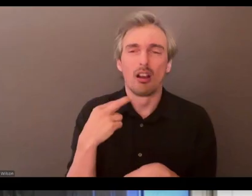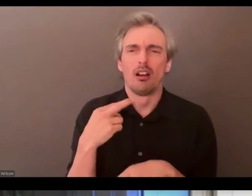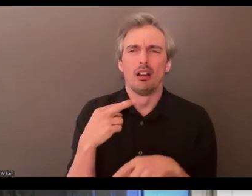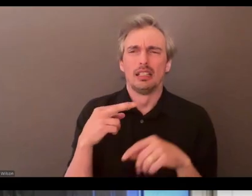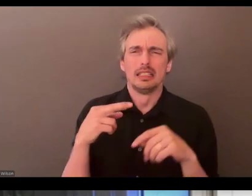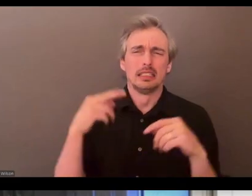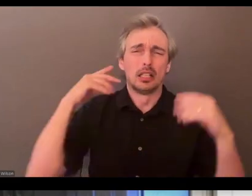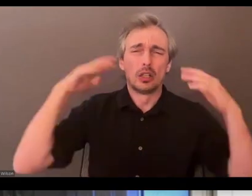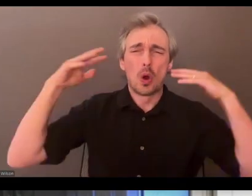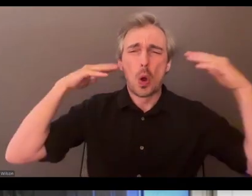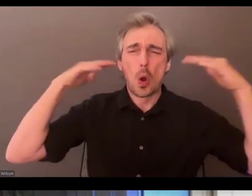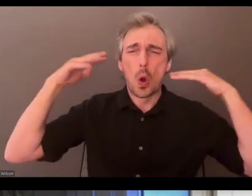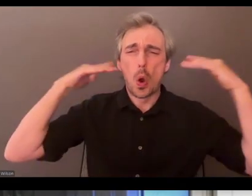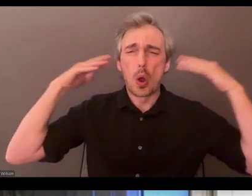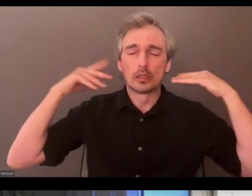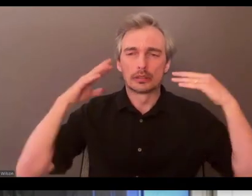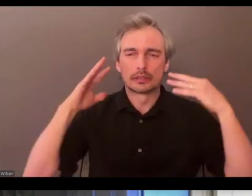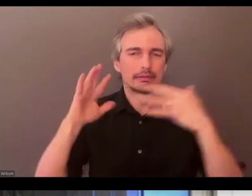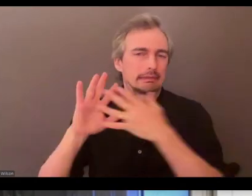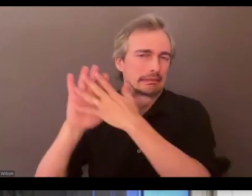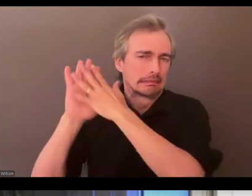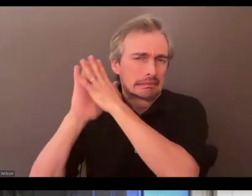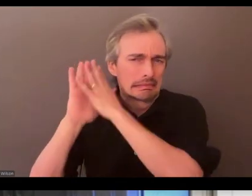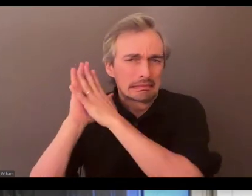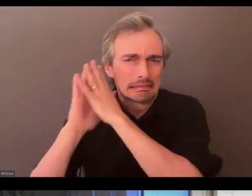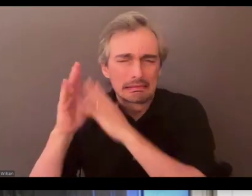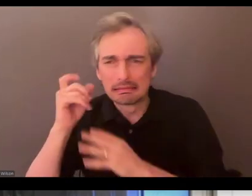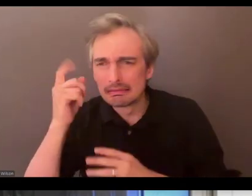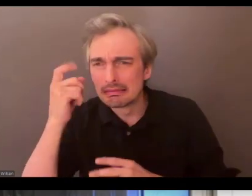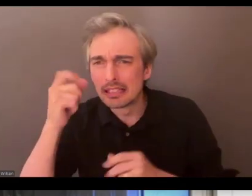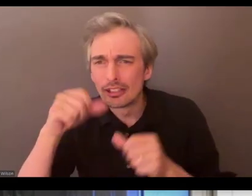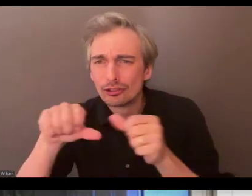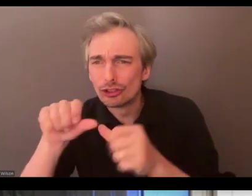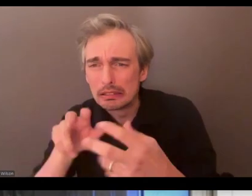ているのか理解できない、そんな状況が視覚的にも起こるのです。